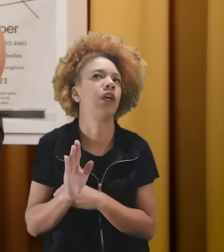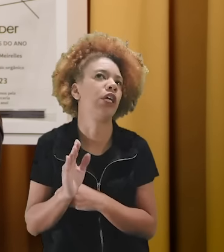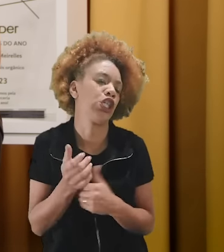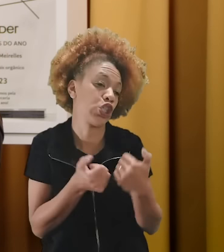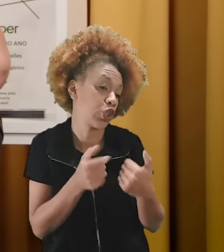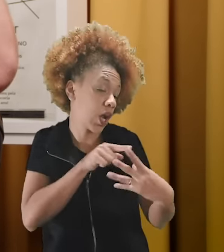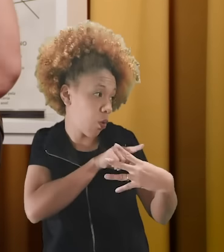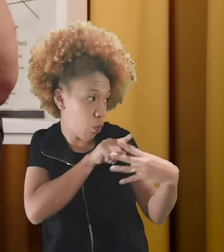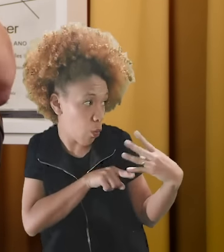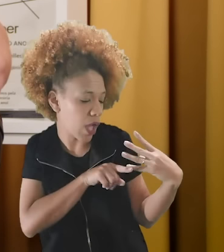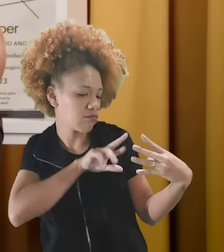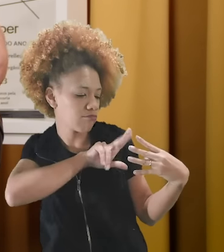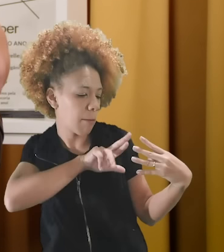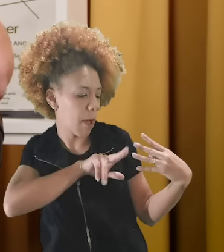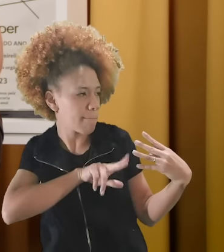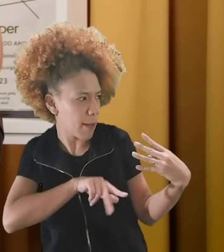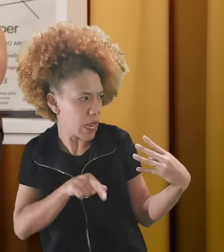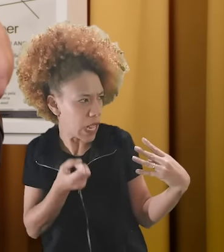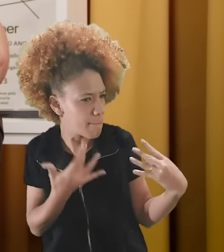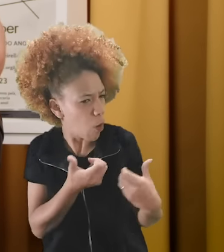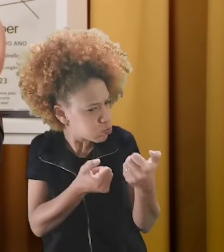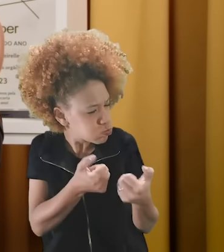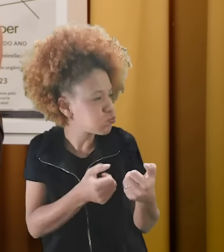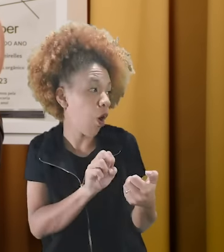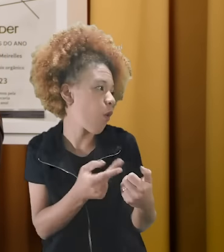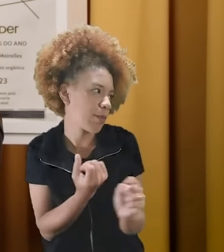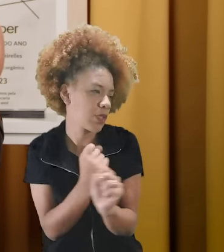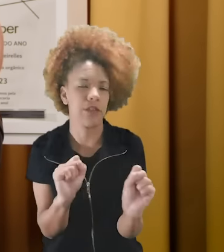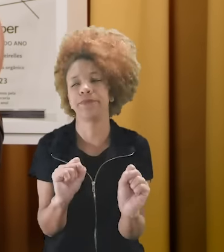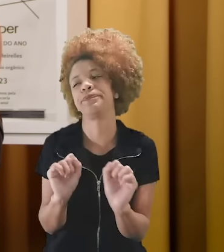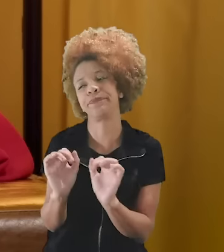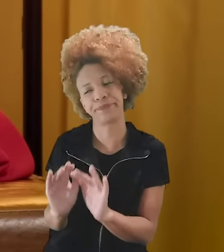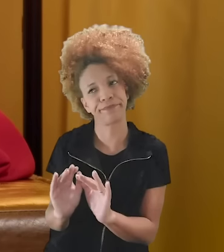joga quatro jogos assim diferenciados e ele é muito bom e tal ou é impossível ao mesmo tempo